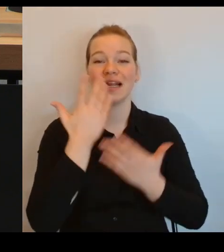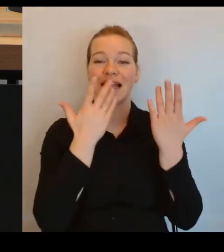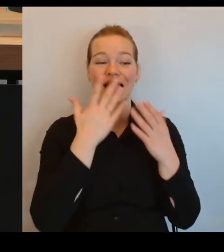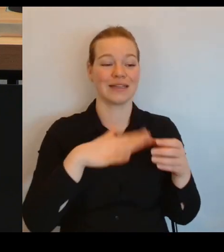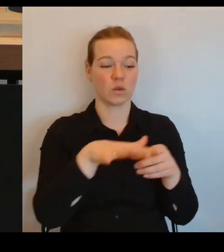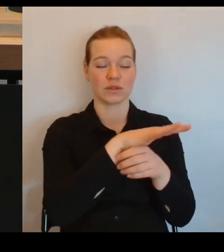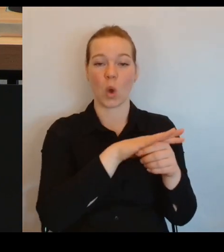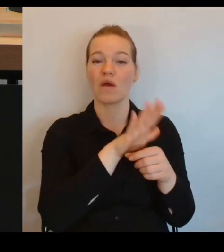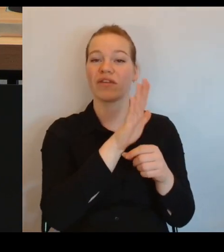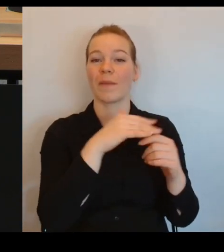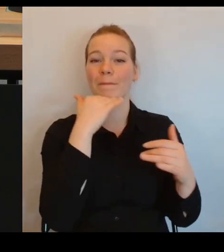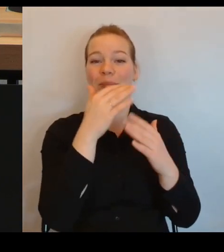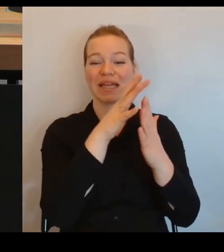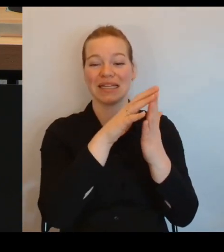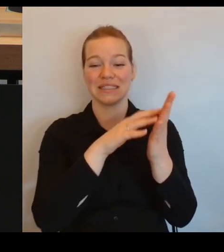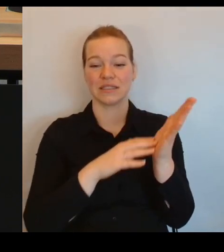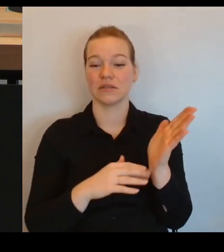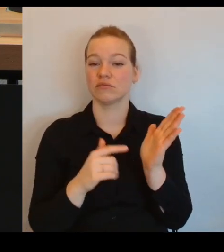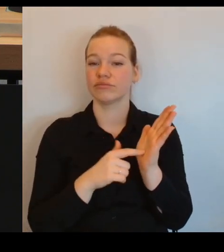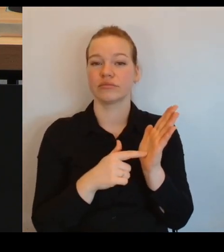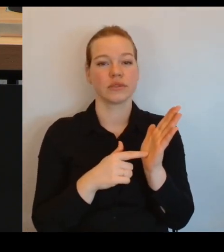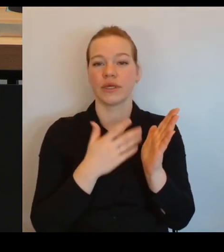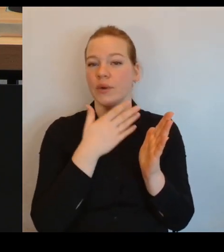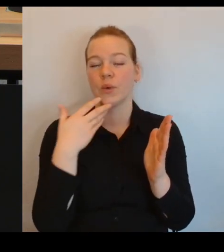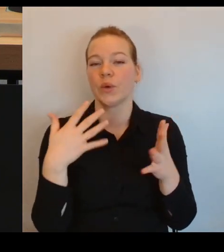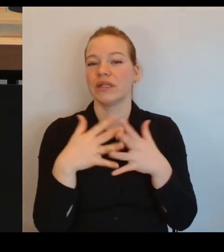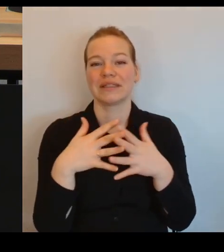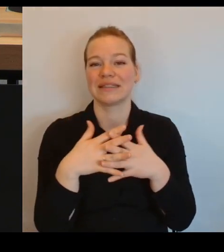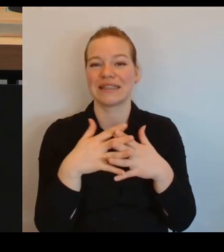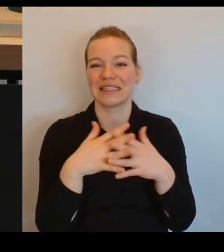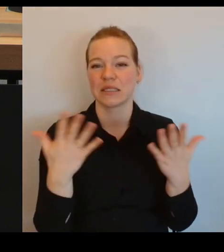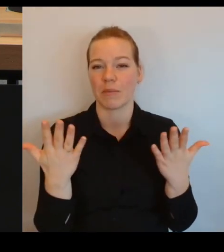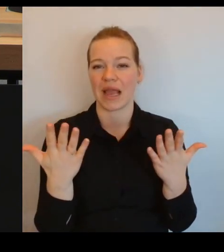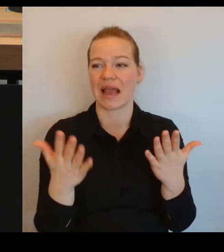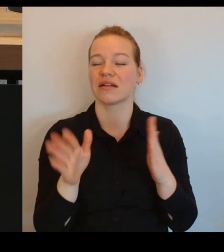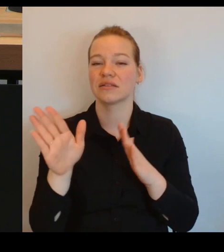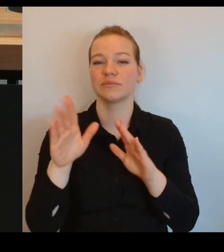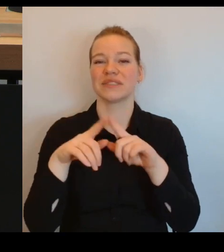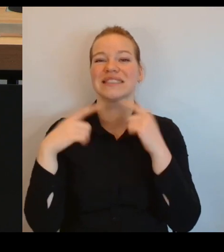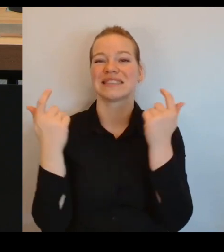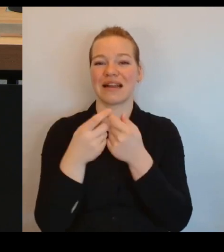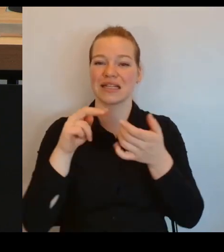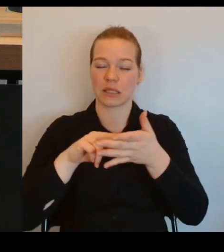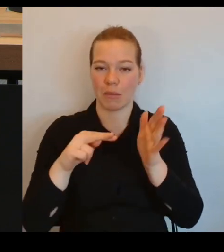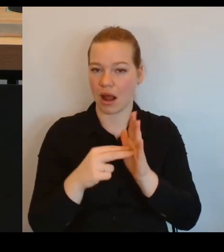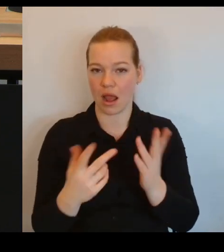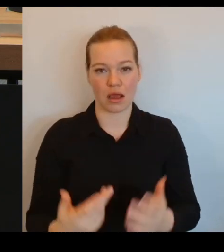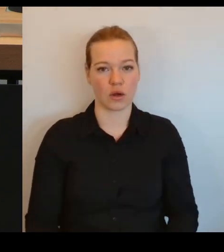Senatsplanung in aller Deutlichkeit. 1,5 Milliarden € wollte der Senat pro Jahr auf diesem Wege einsparen.